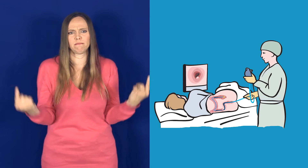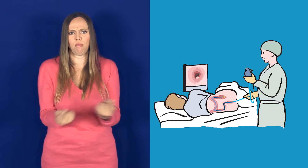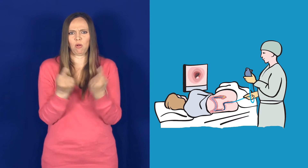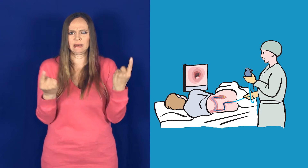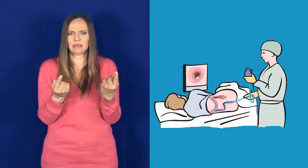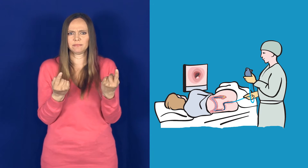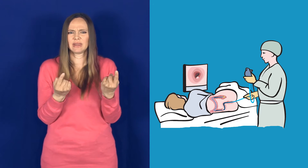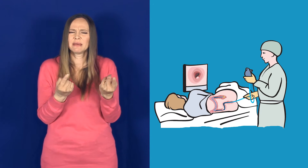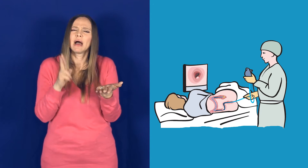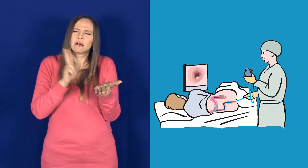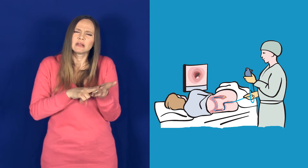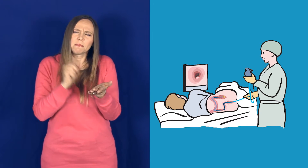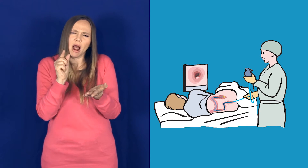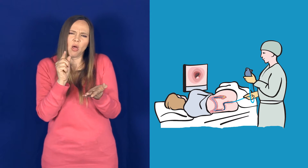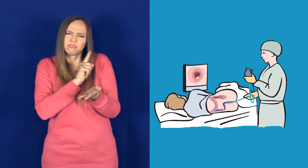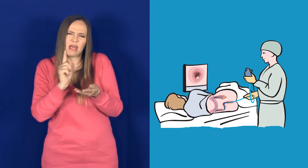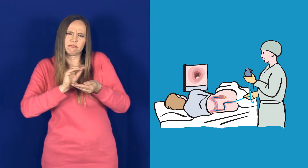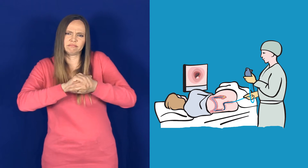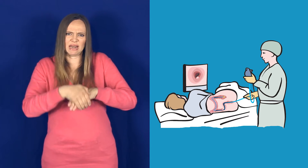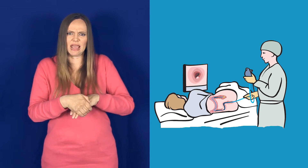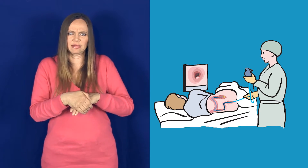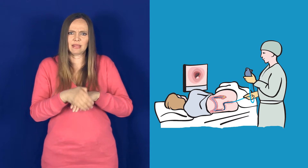Pregled organizira Center Svit skupaj z vami.